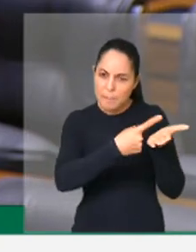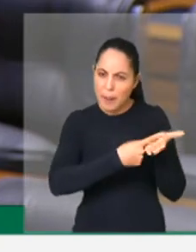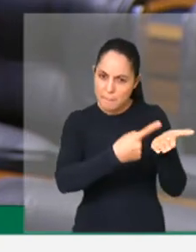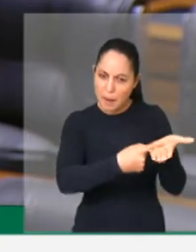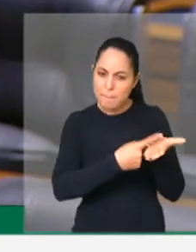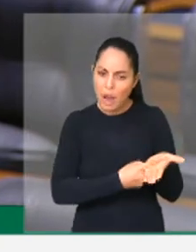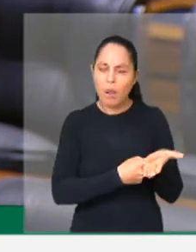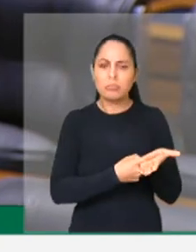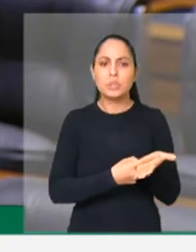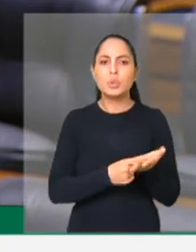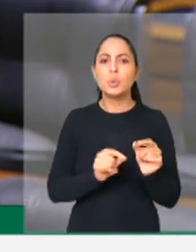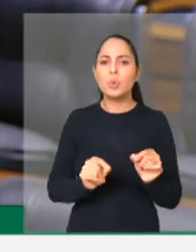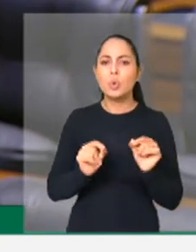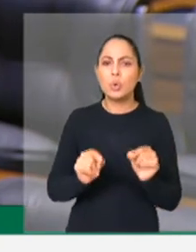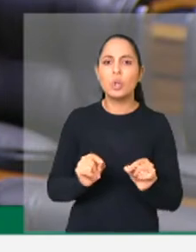[PRESIDENTE]: